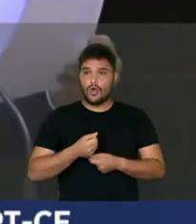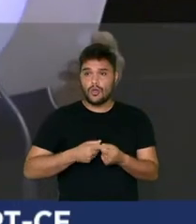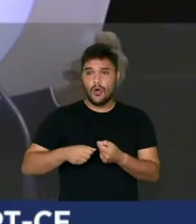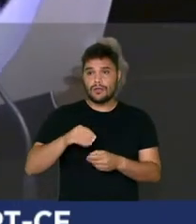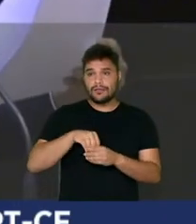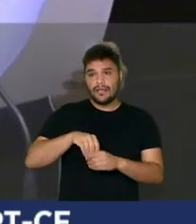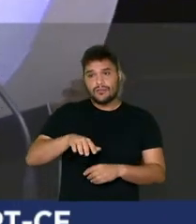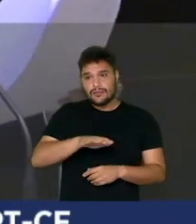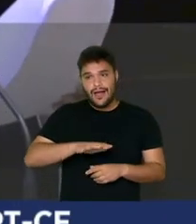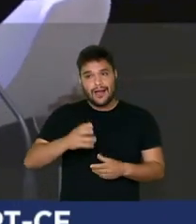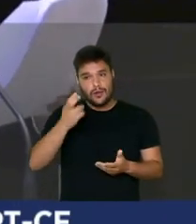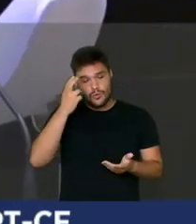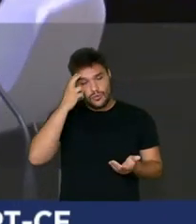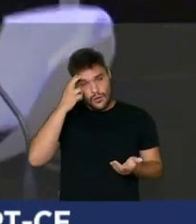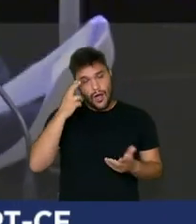SOCIAIS E ECONÔMICAS NO SETOR CULTURAL, DECORRENTES DE